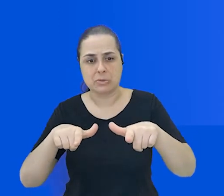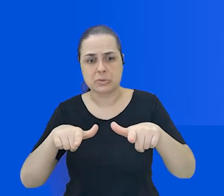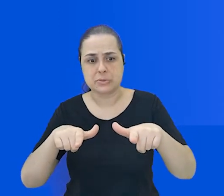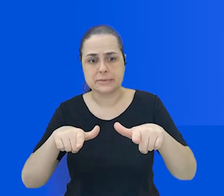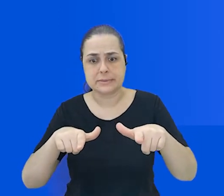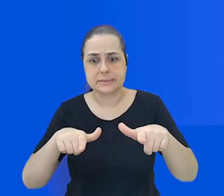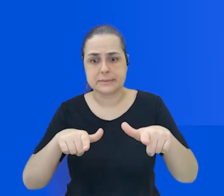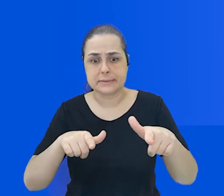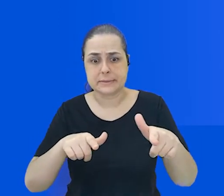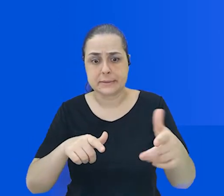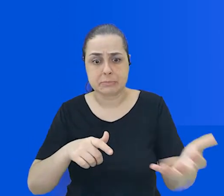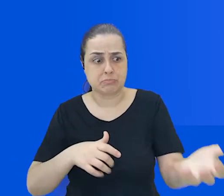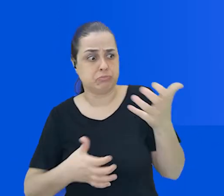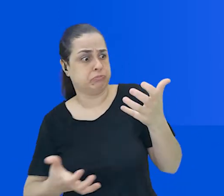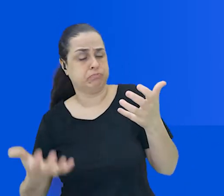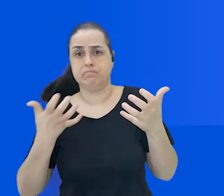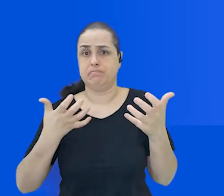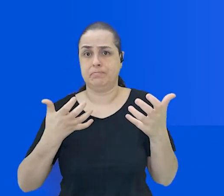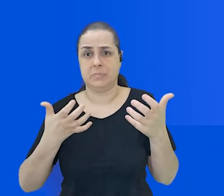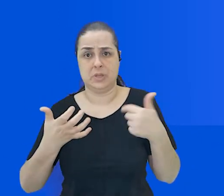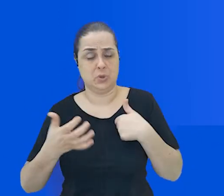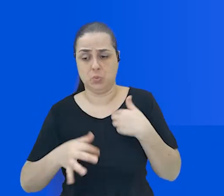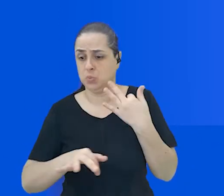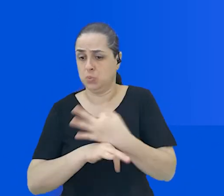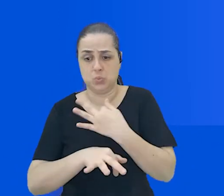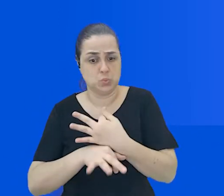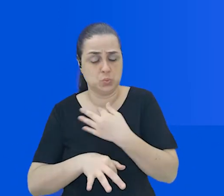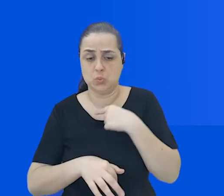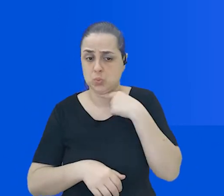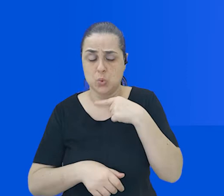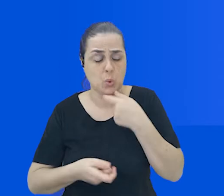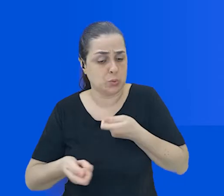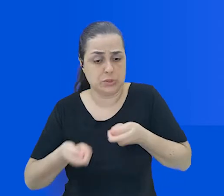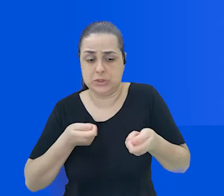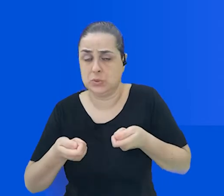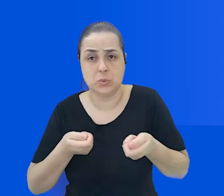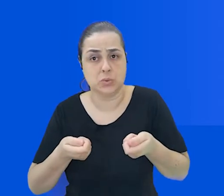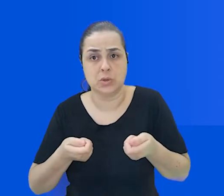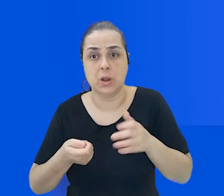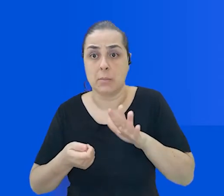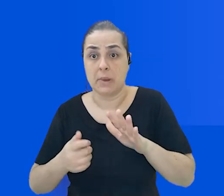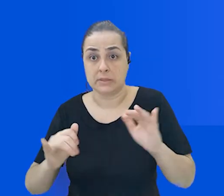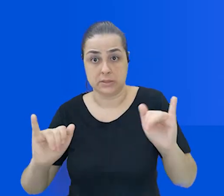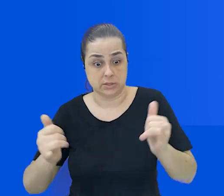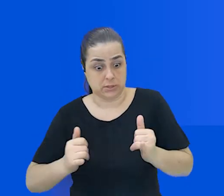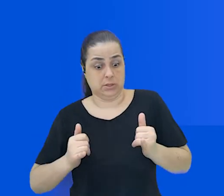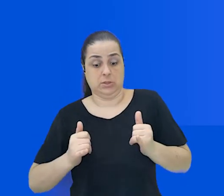E aí não consegue lidar com aquilo. Mas a energia, a emoção, tem uma energia tão forte e a gente